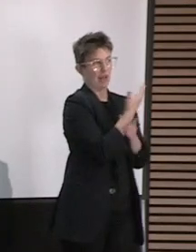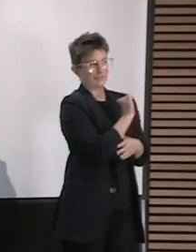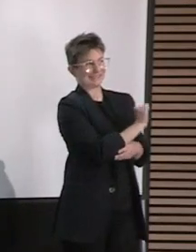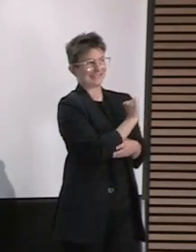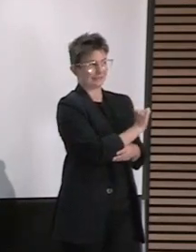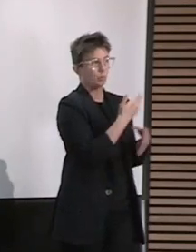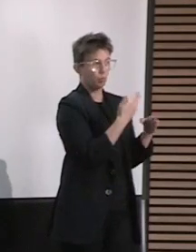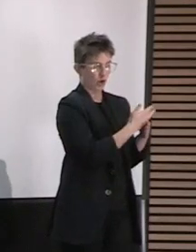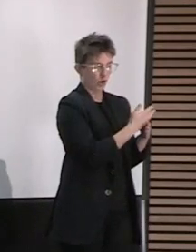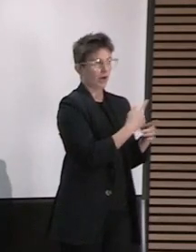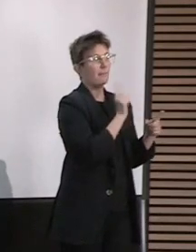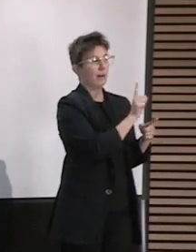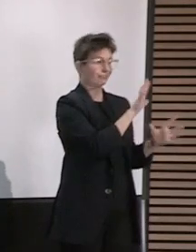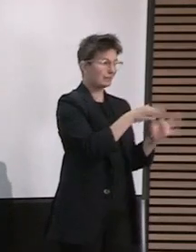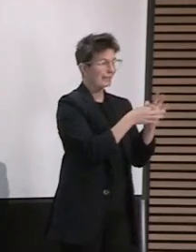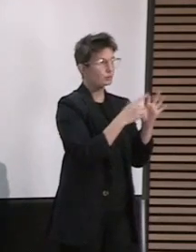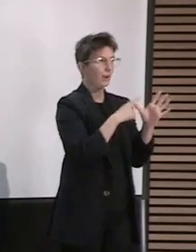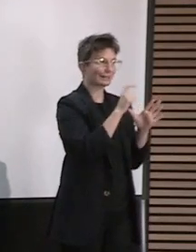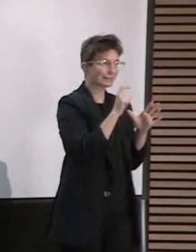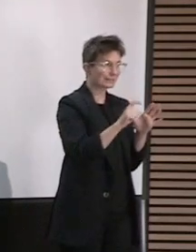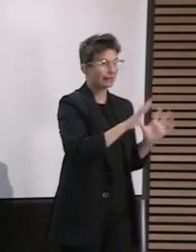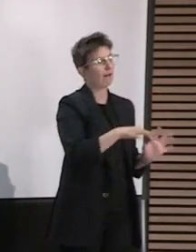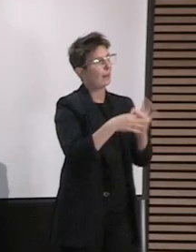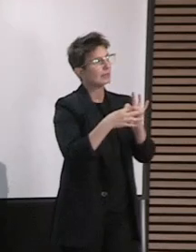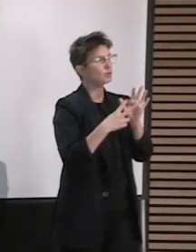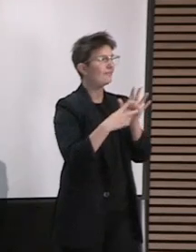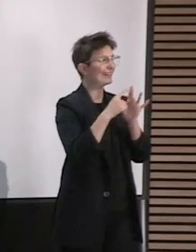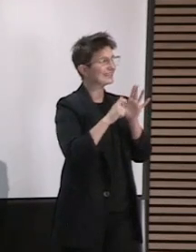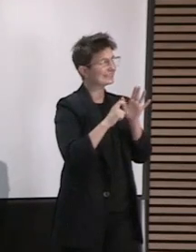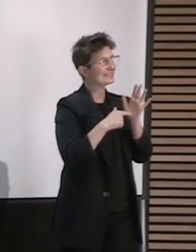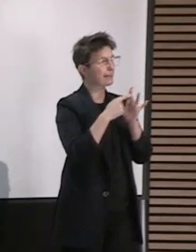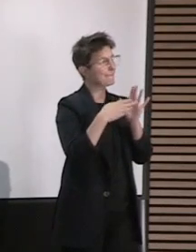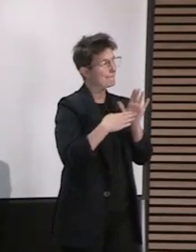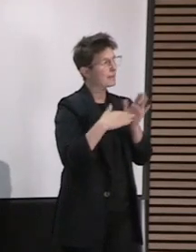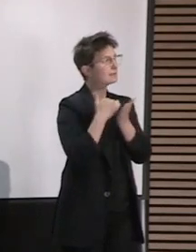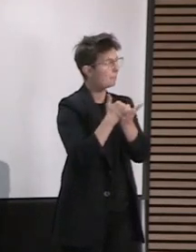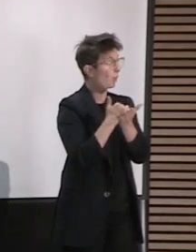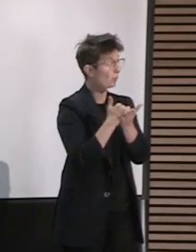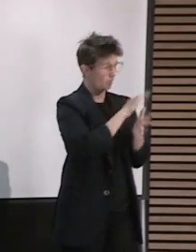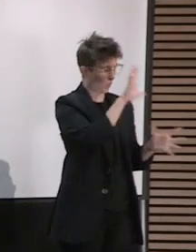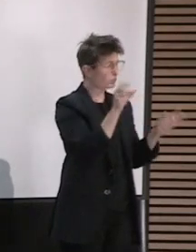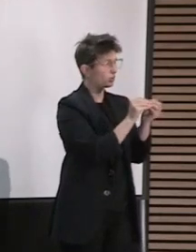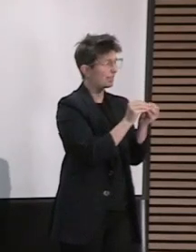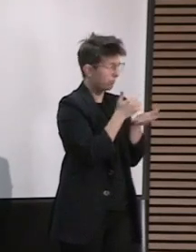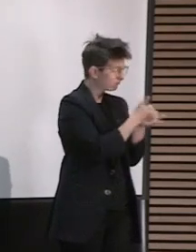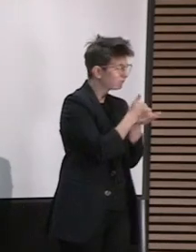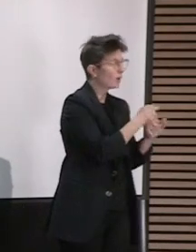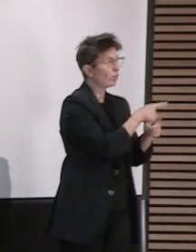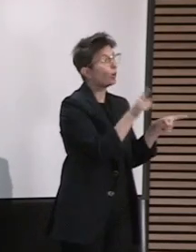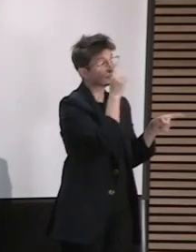me o ratau whanau. Ma te mahi